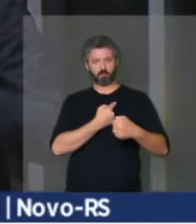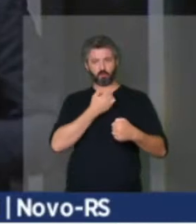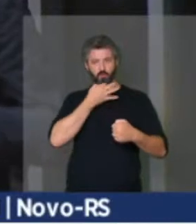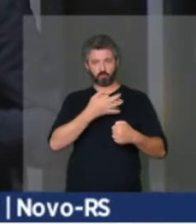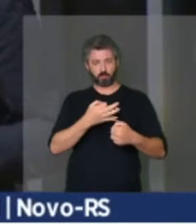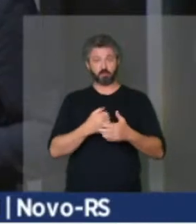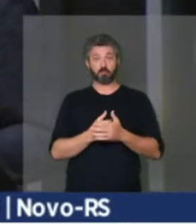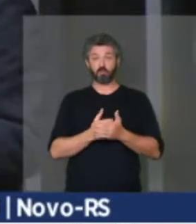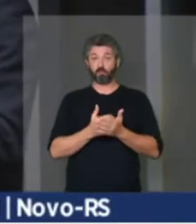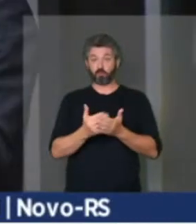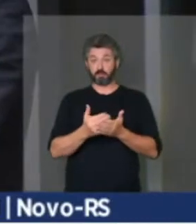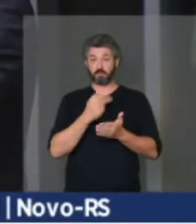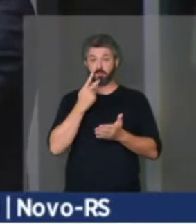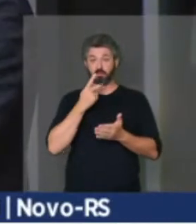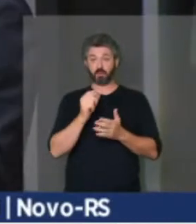PRIMEIRO DIA DE MANDATO A